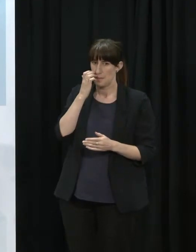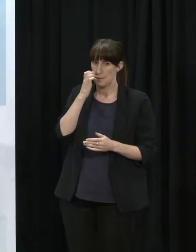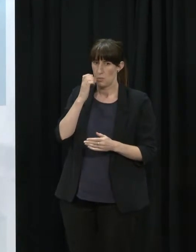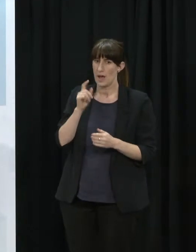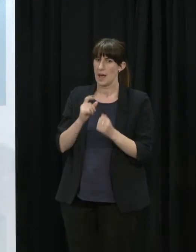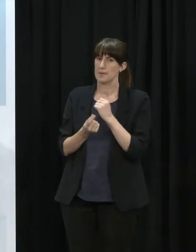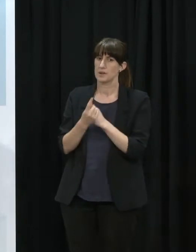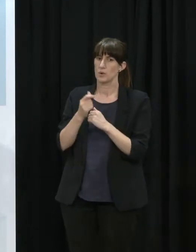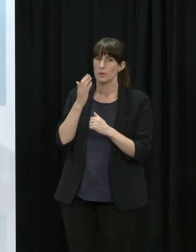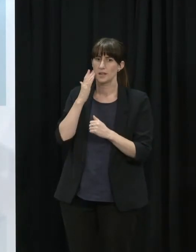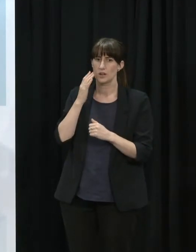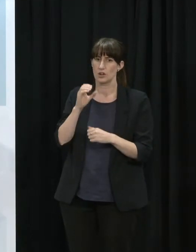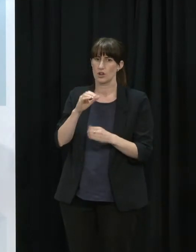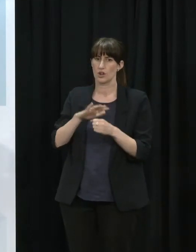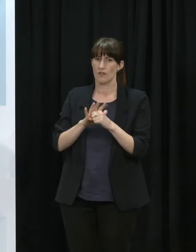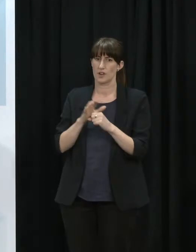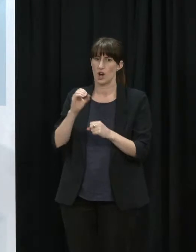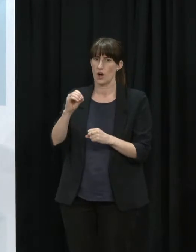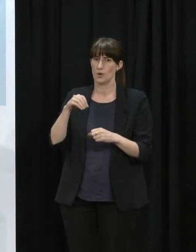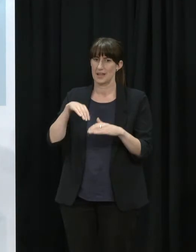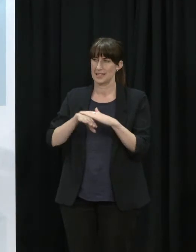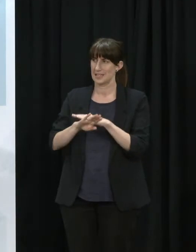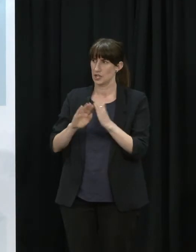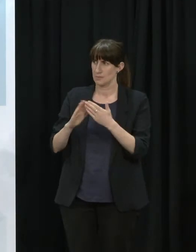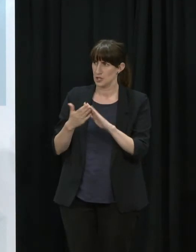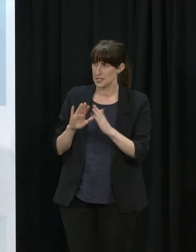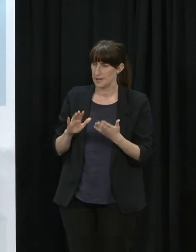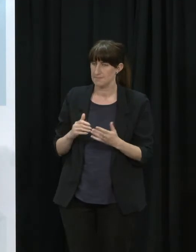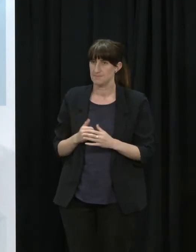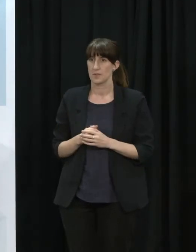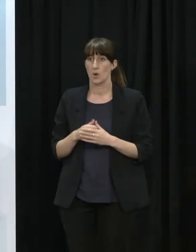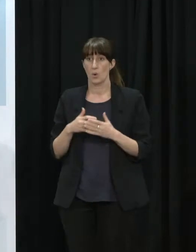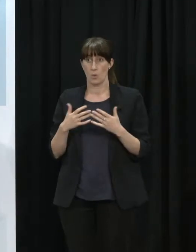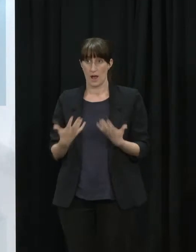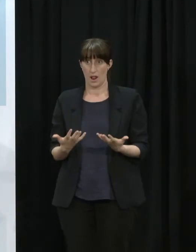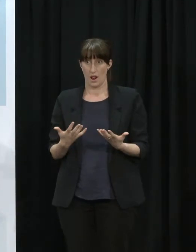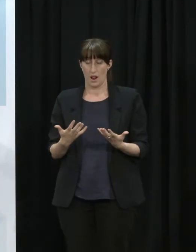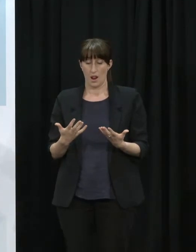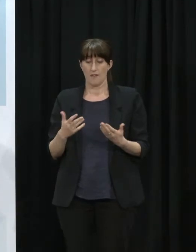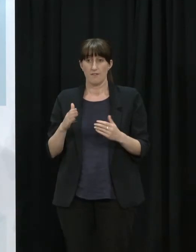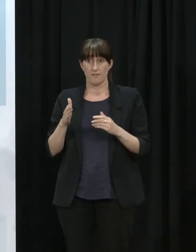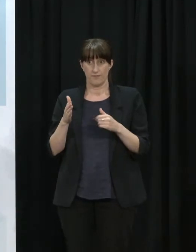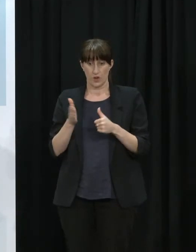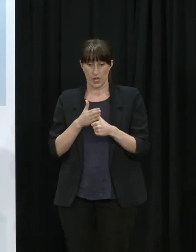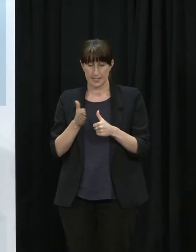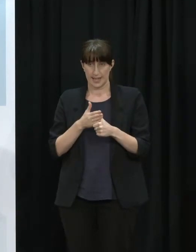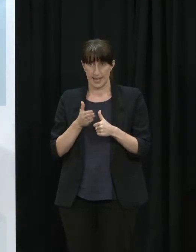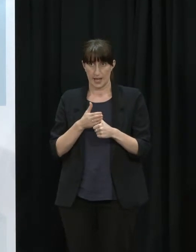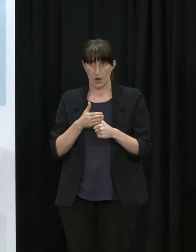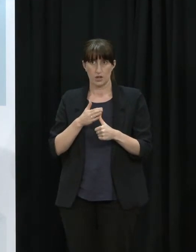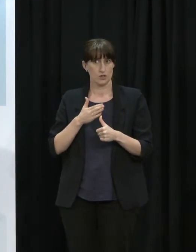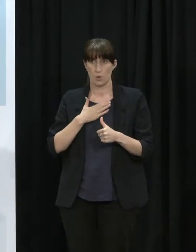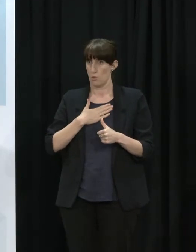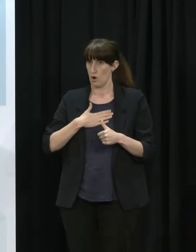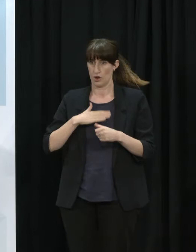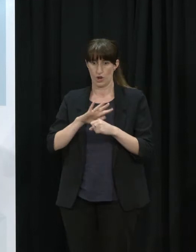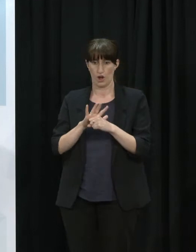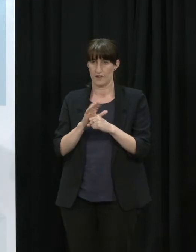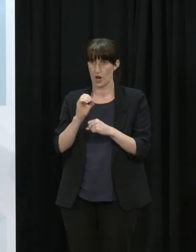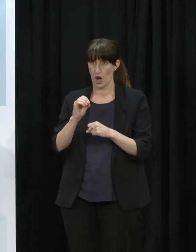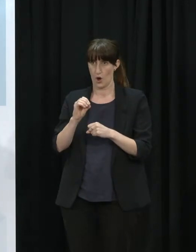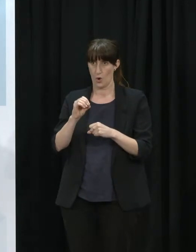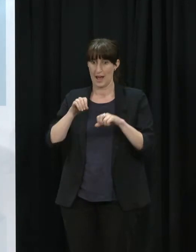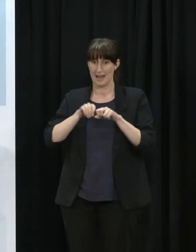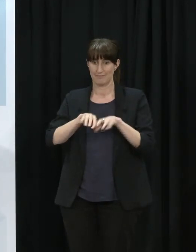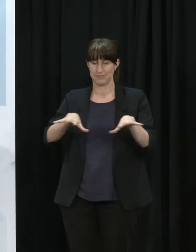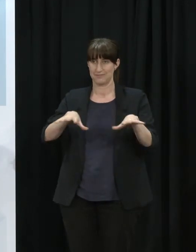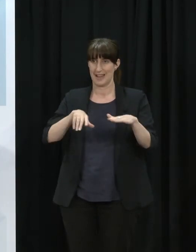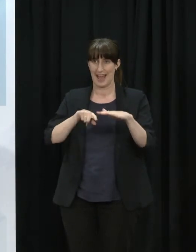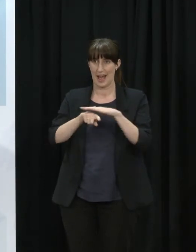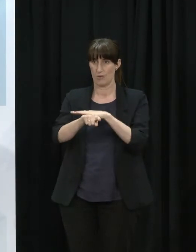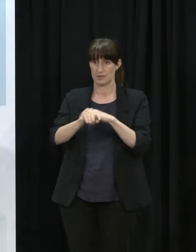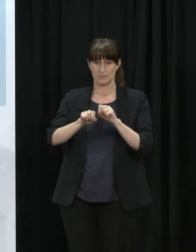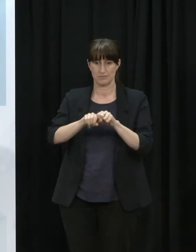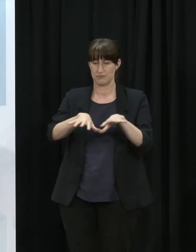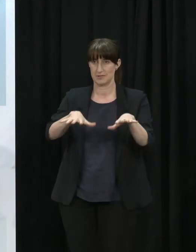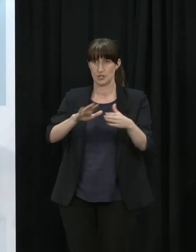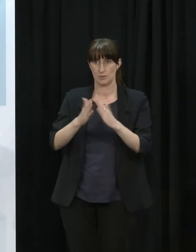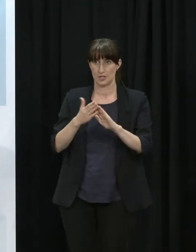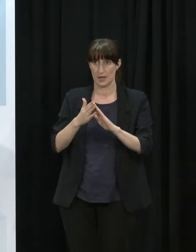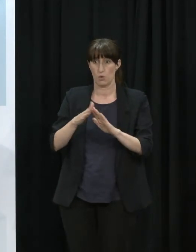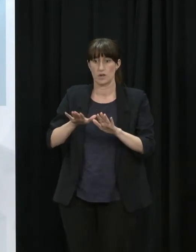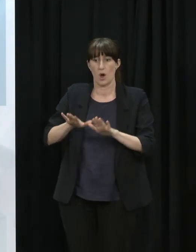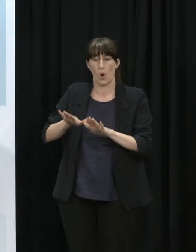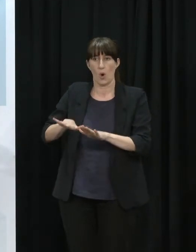Tangata.